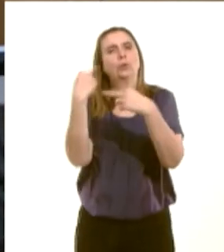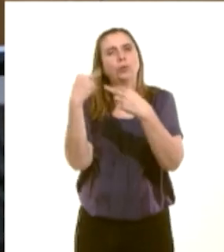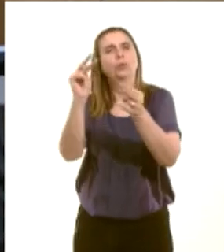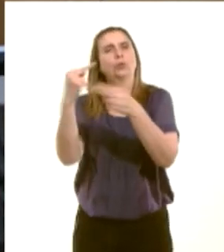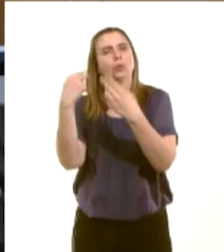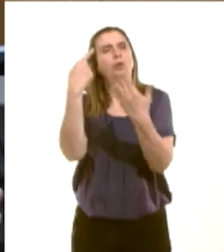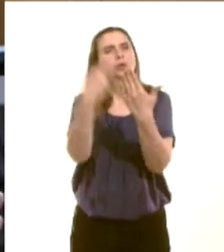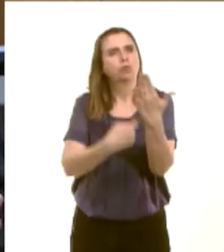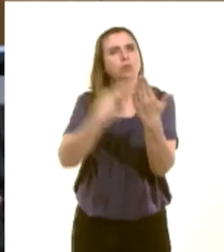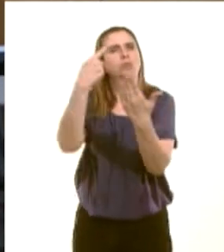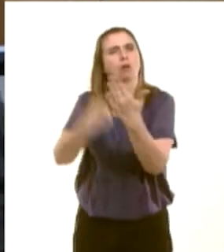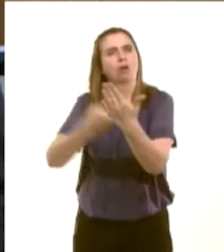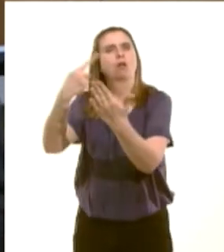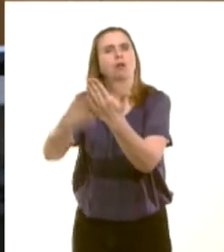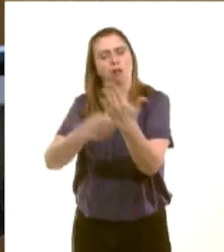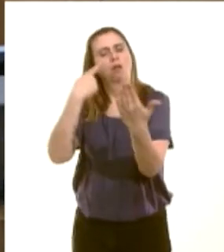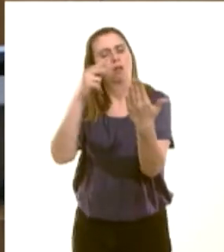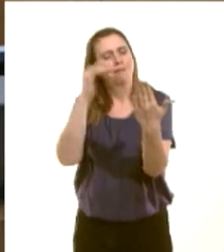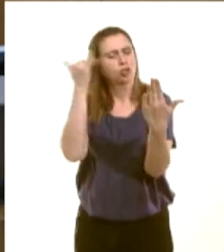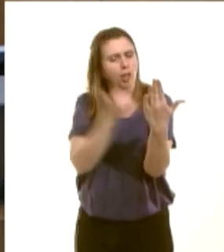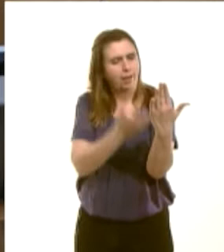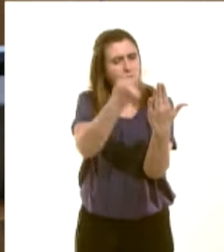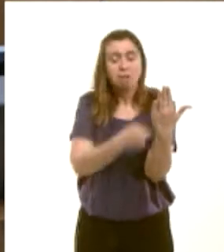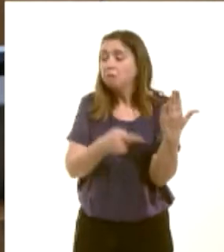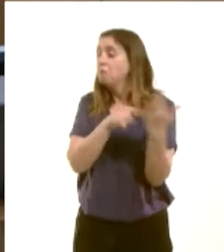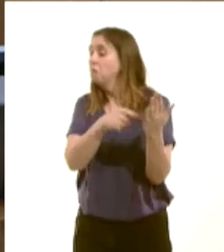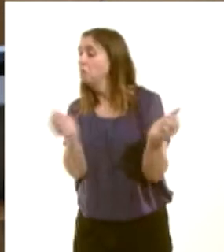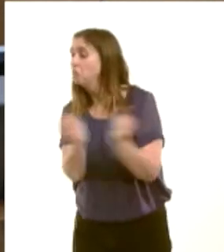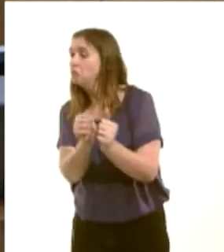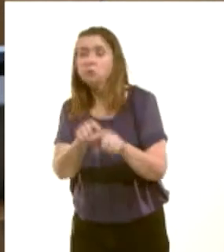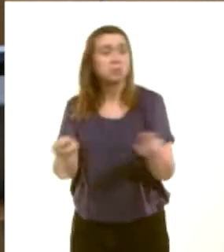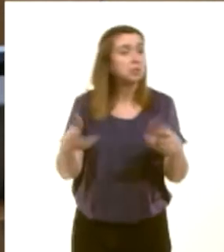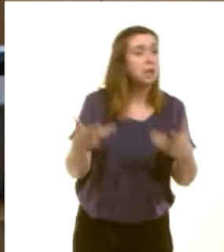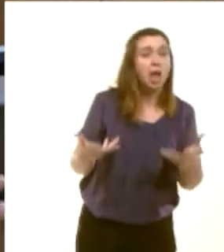y protocol yn berthnasol aíi fod yn cael ei ddatblygu yn y ffordd iawn. Mae yna drafod